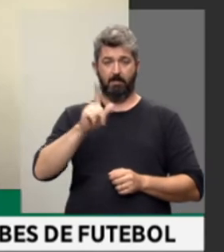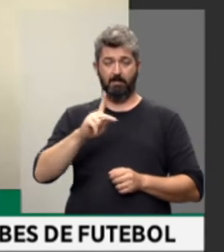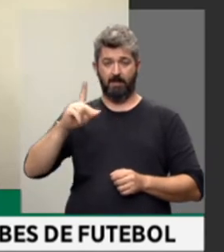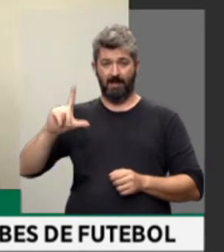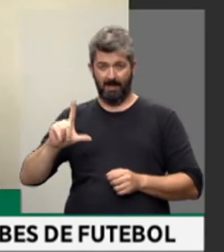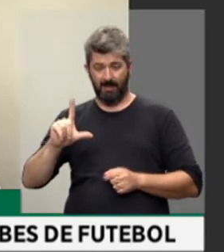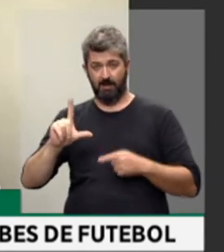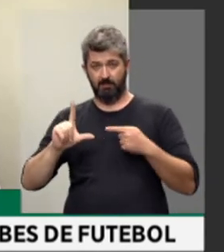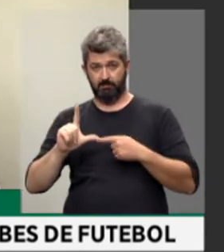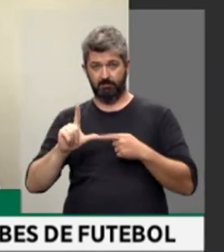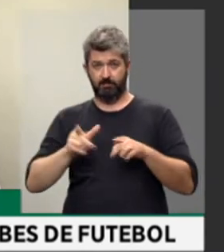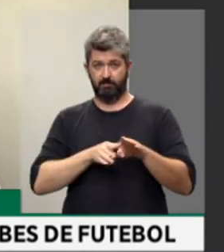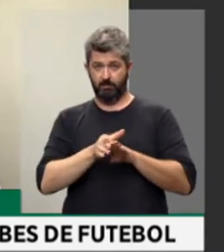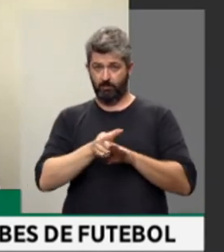CONTRÁRIOS AO PARECER DO